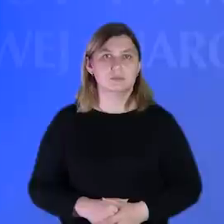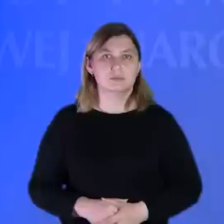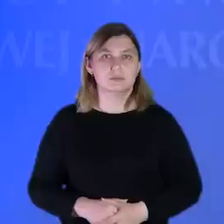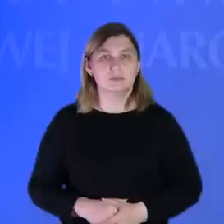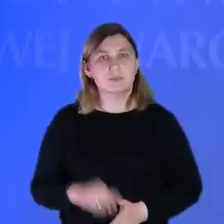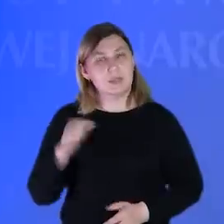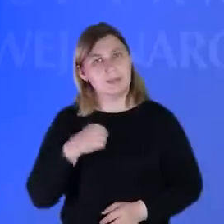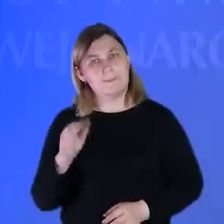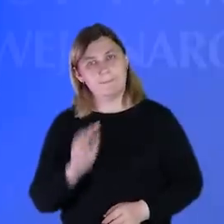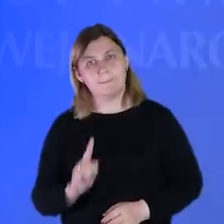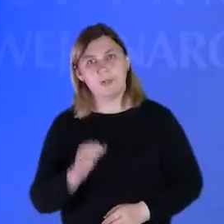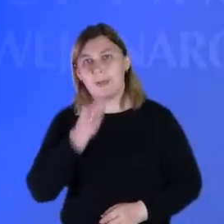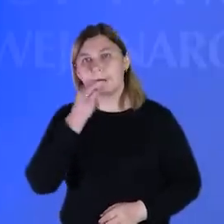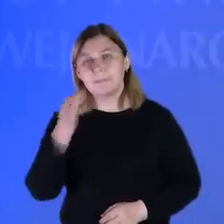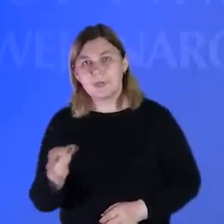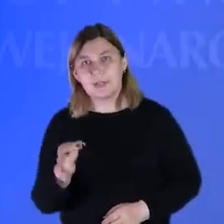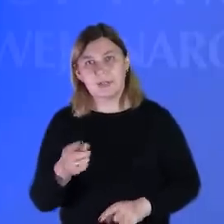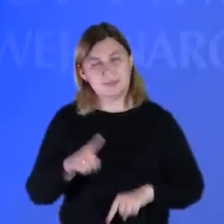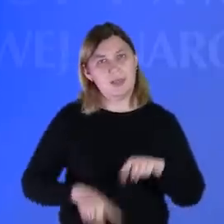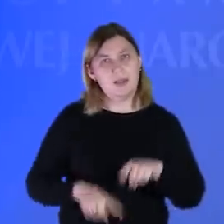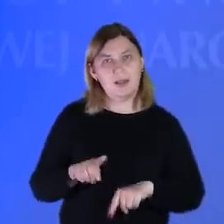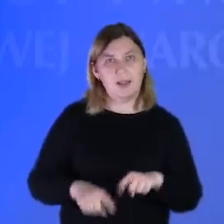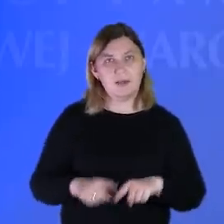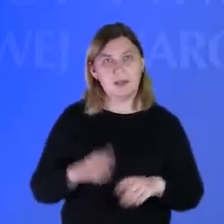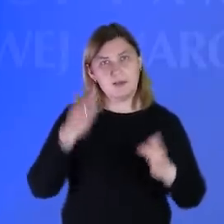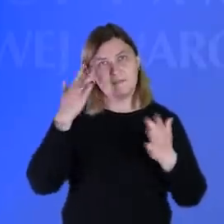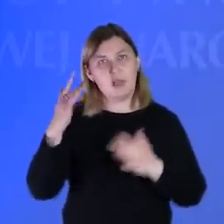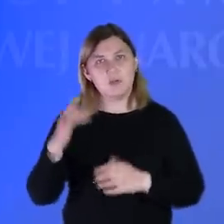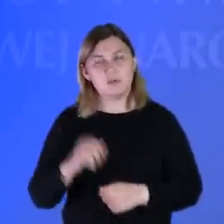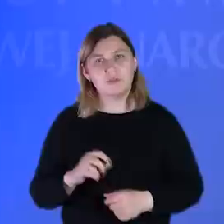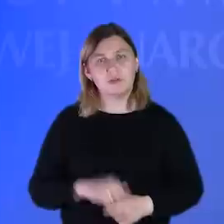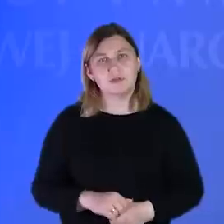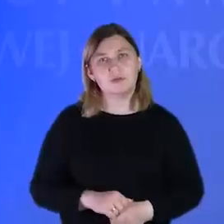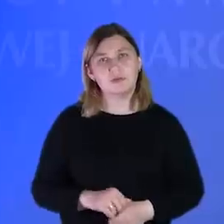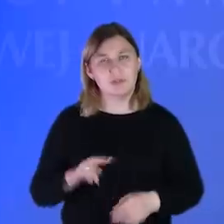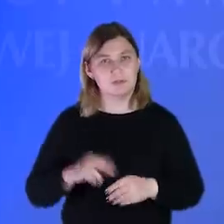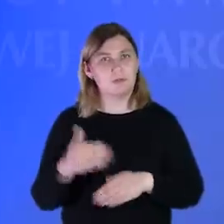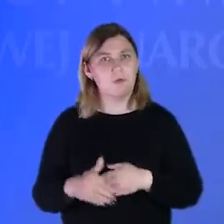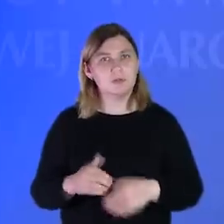Takie pytanie już chyba bardziej natury filozoficznej na koniec.